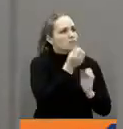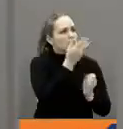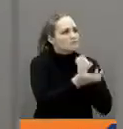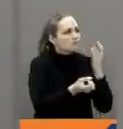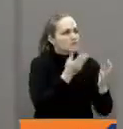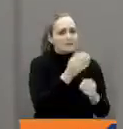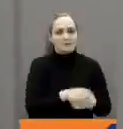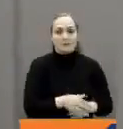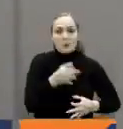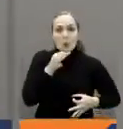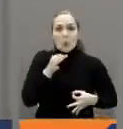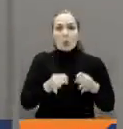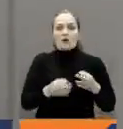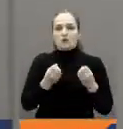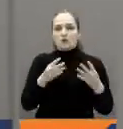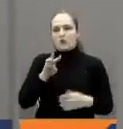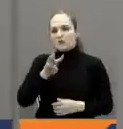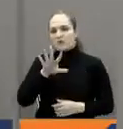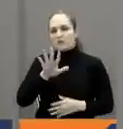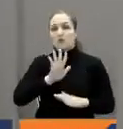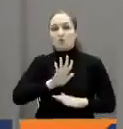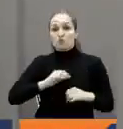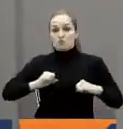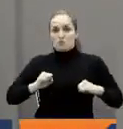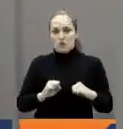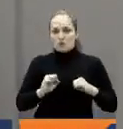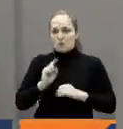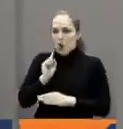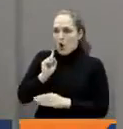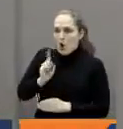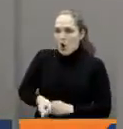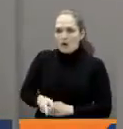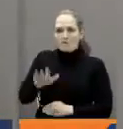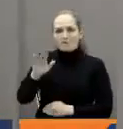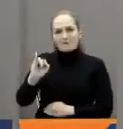amenazas que ha venido declarando luego de anunciar